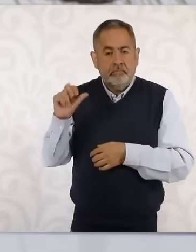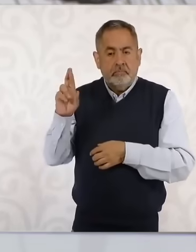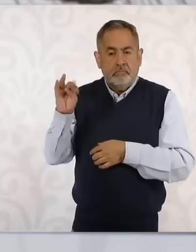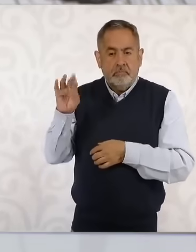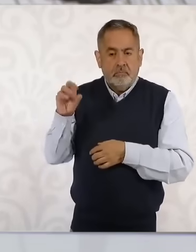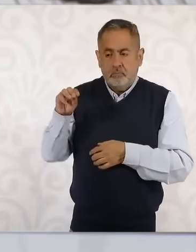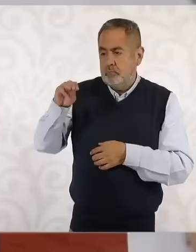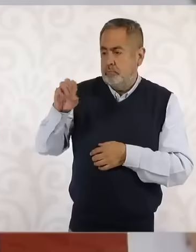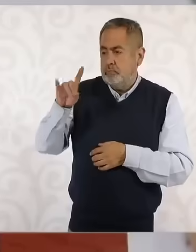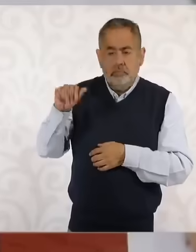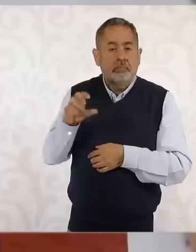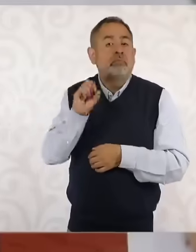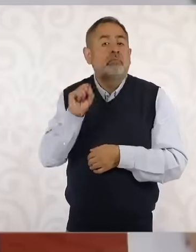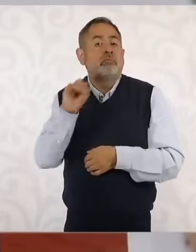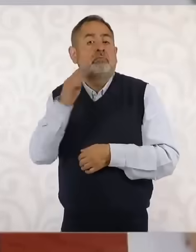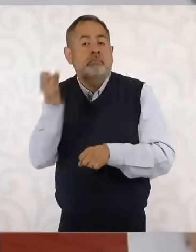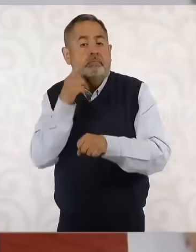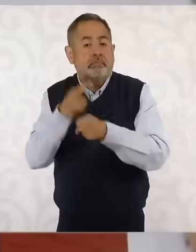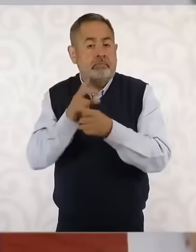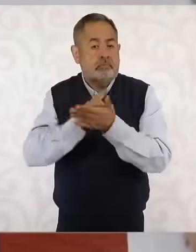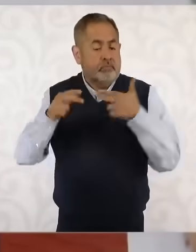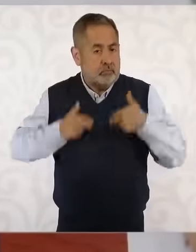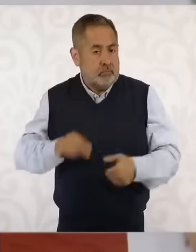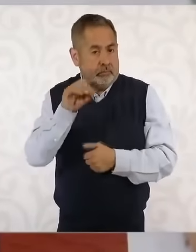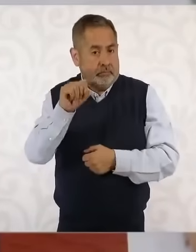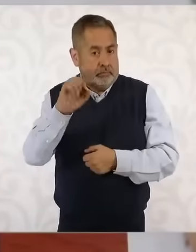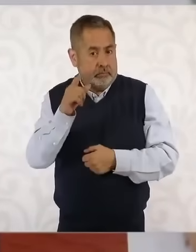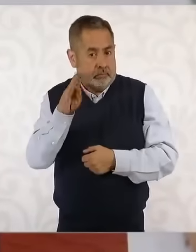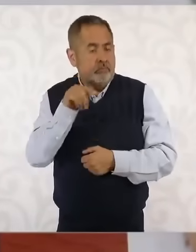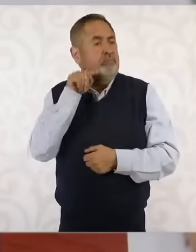subsecretario de derechos humanos de la Secretaría de Gobernación, se iba a comunicar